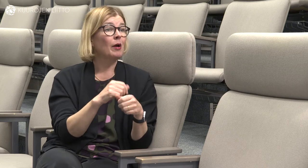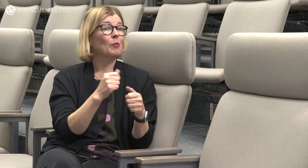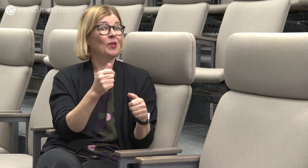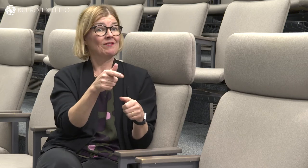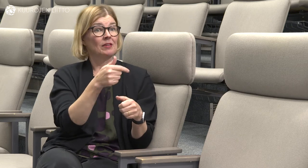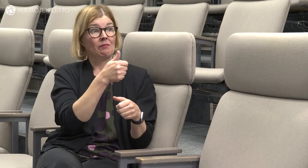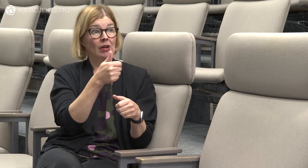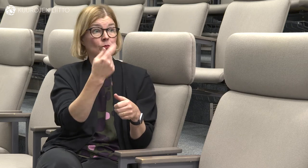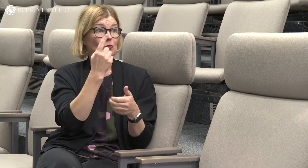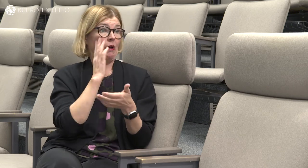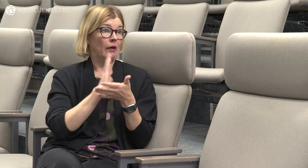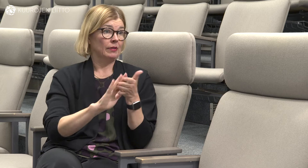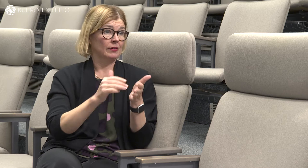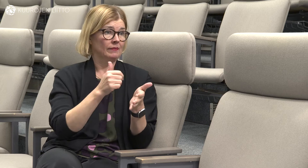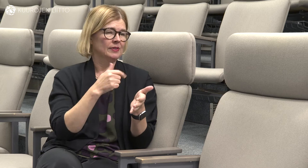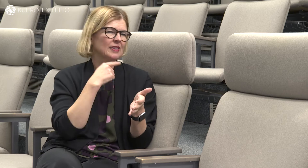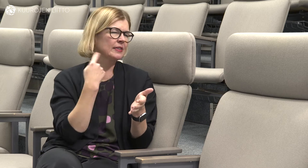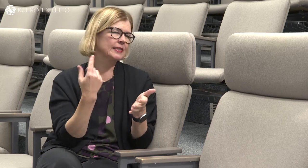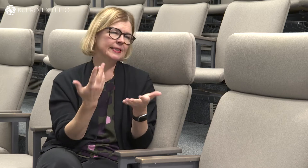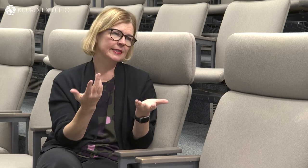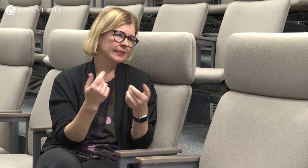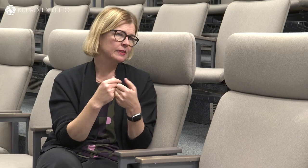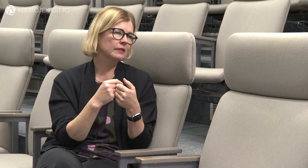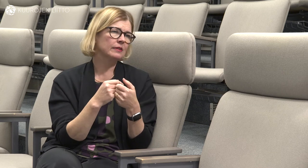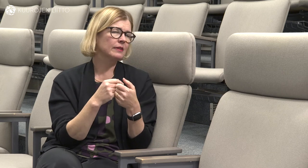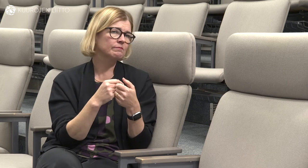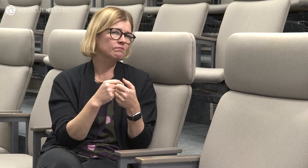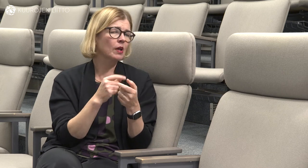Anteeksipyyntö ei kuitenkaan tule yksistään riittämään, -